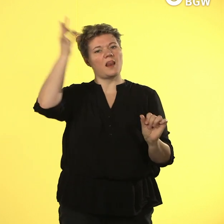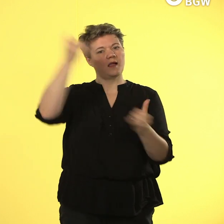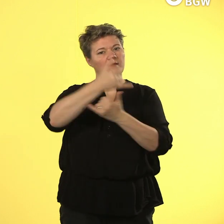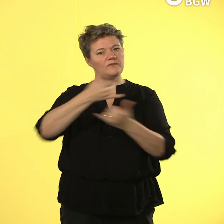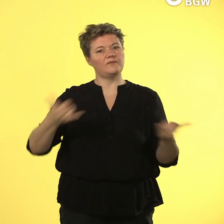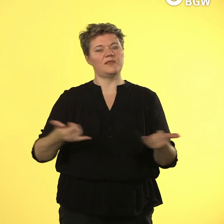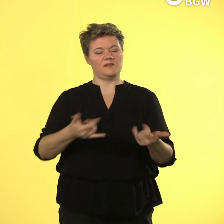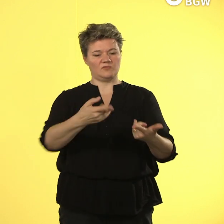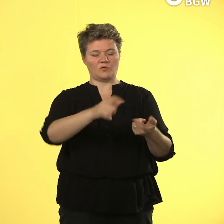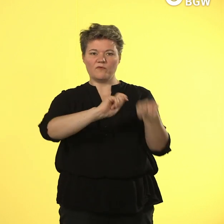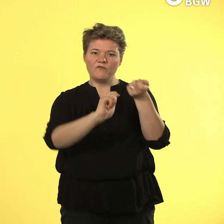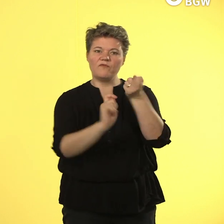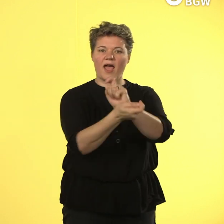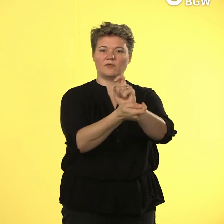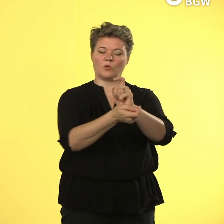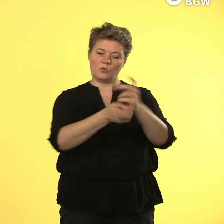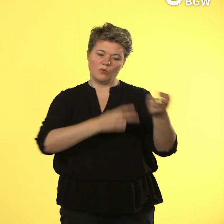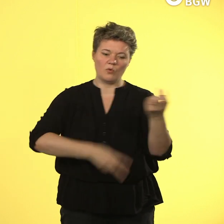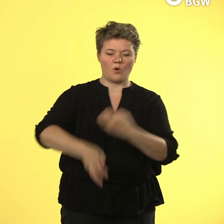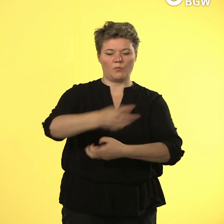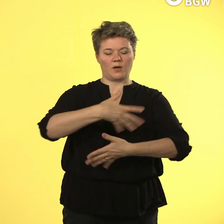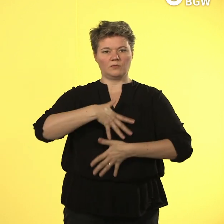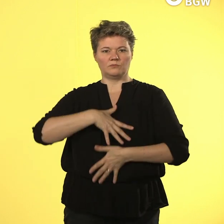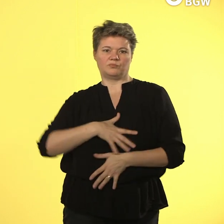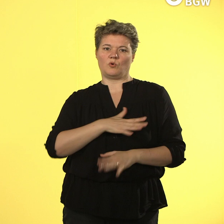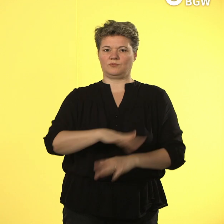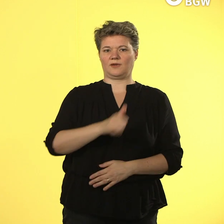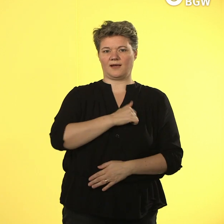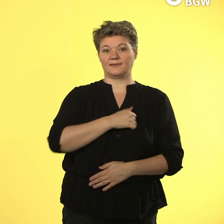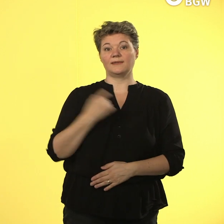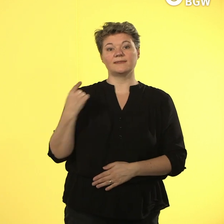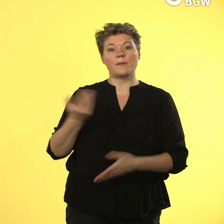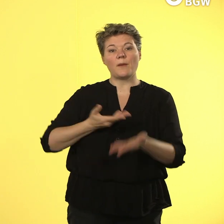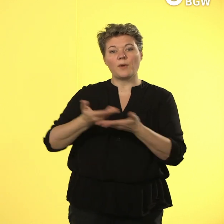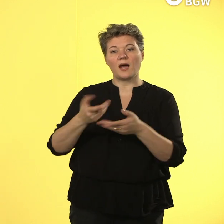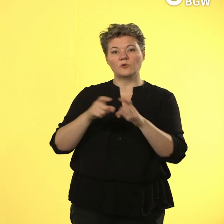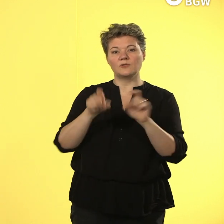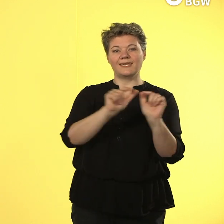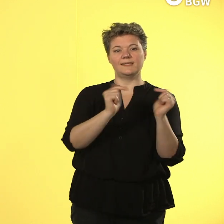Er ist Geschäftsführer des Beratungsunternehmens teamKonsens sowie Leiter des Pädagogischen Fachdienstes